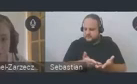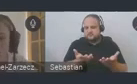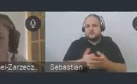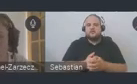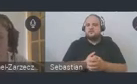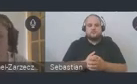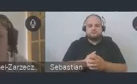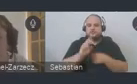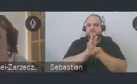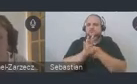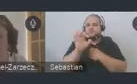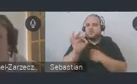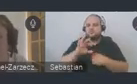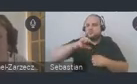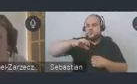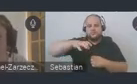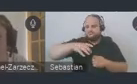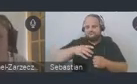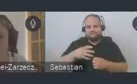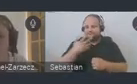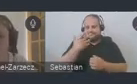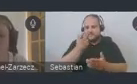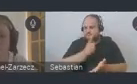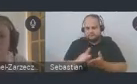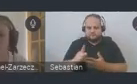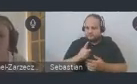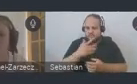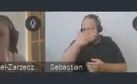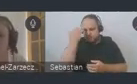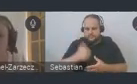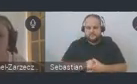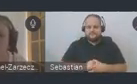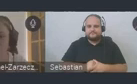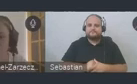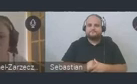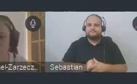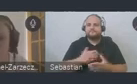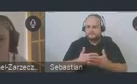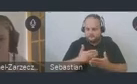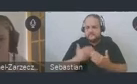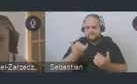To 90% grupy tego zadania nie wykona, nie ma szans. Dlatego warto tak prowadzić krok po kroku.